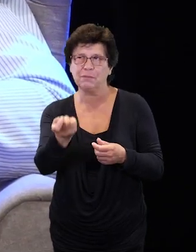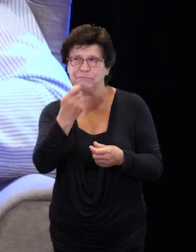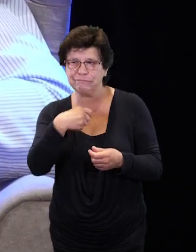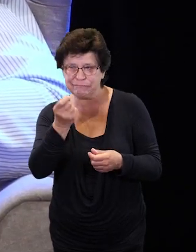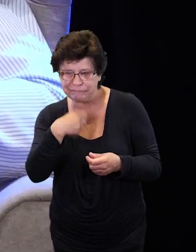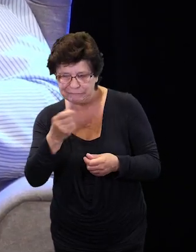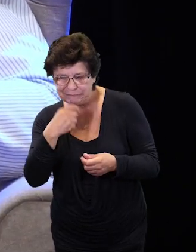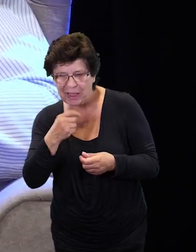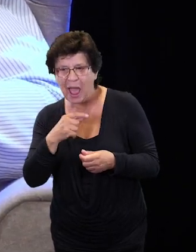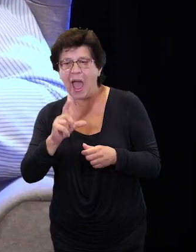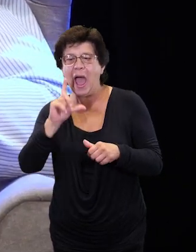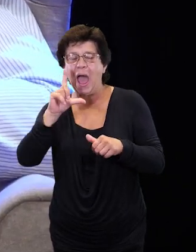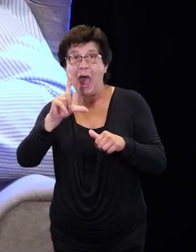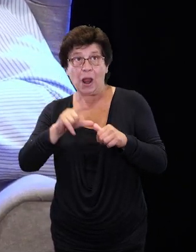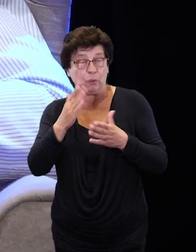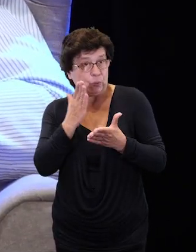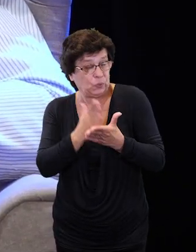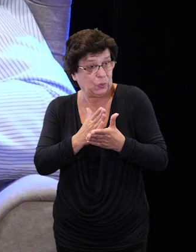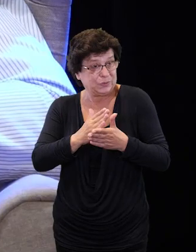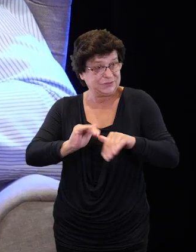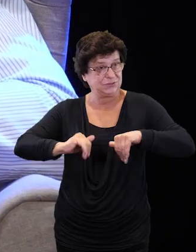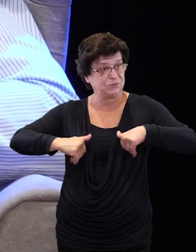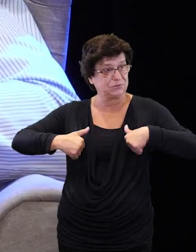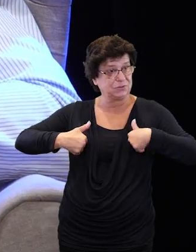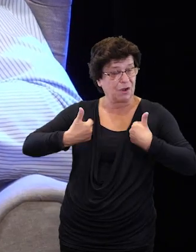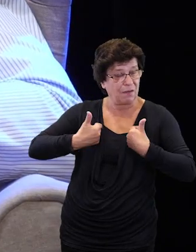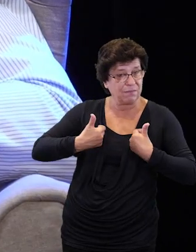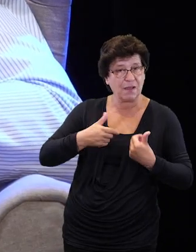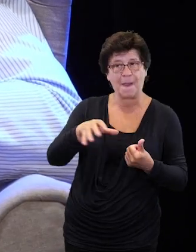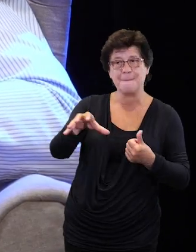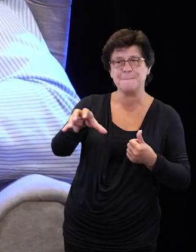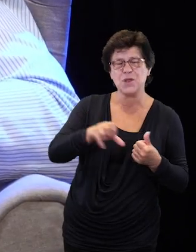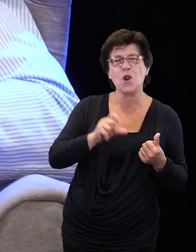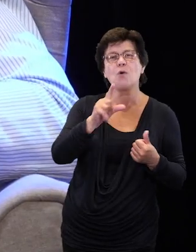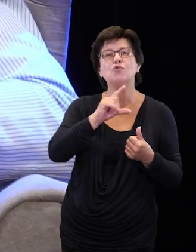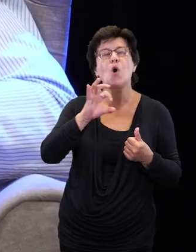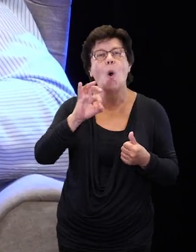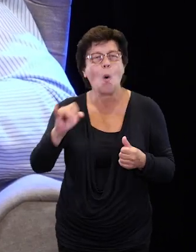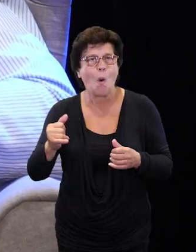wspomagają się, biorą różne olejki i tak dalej, ale zasadniczo,